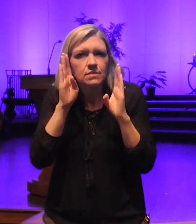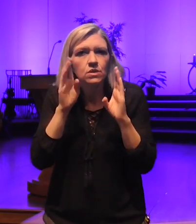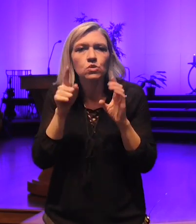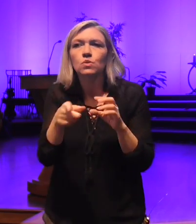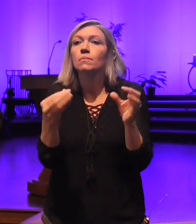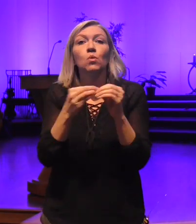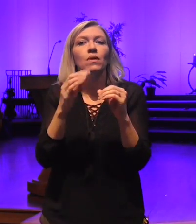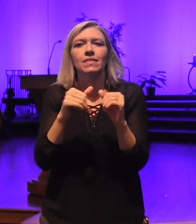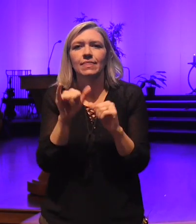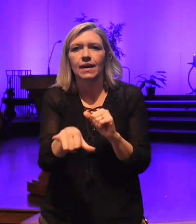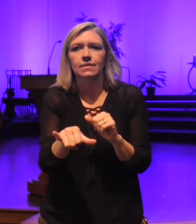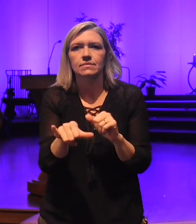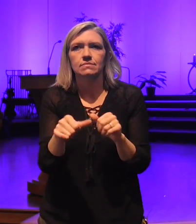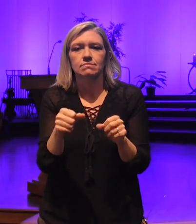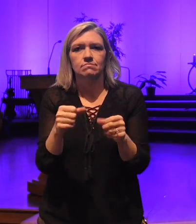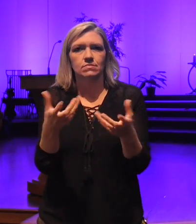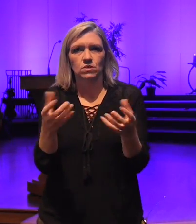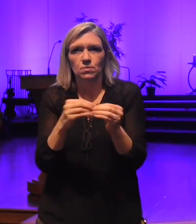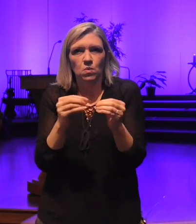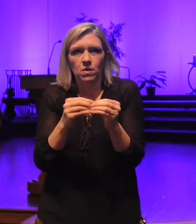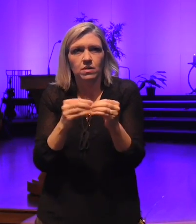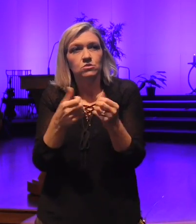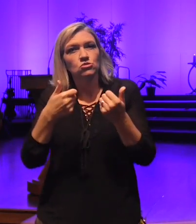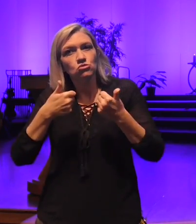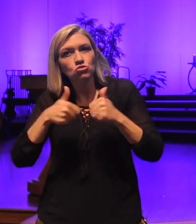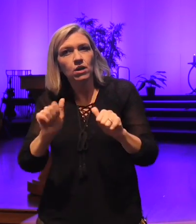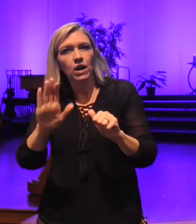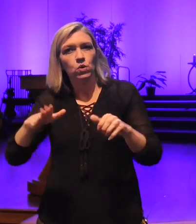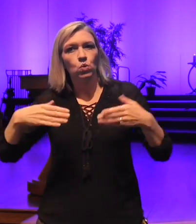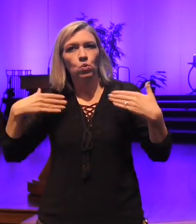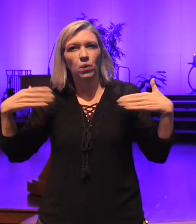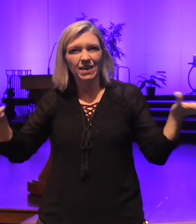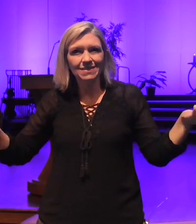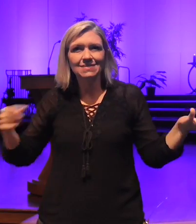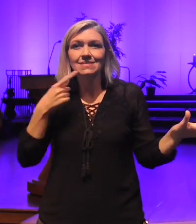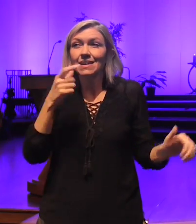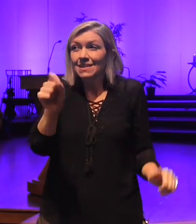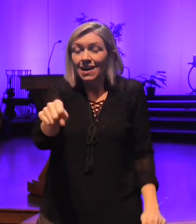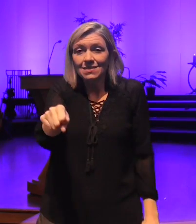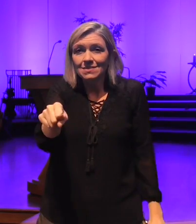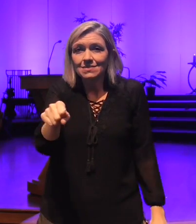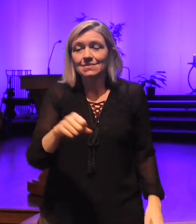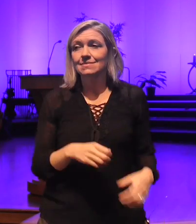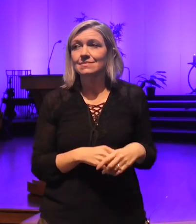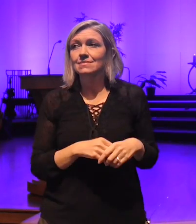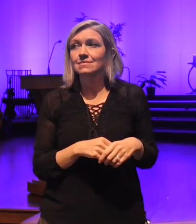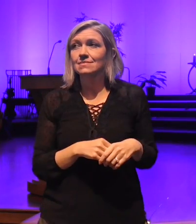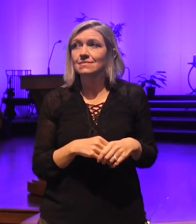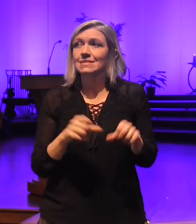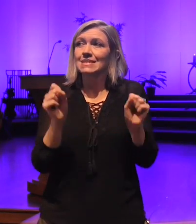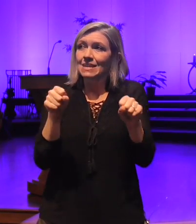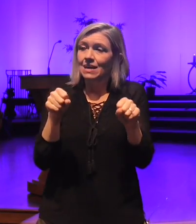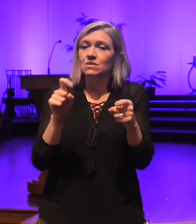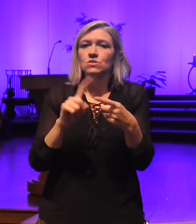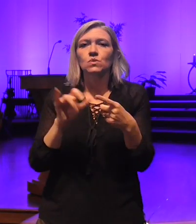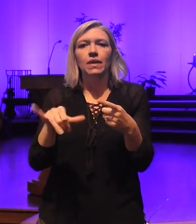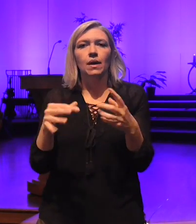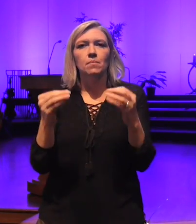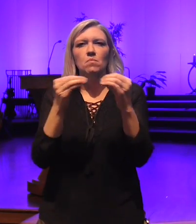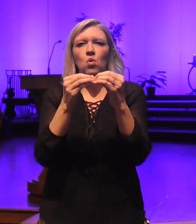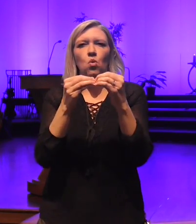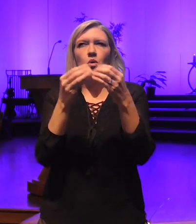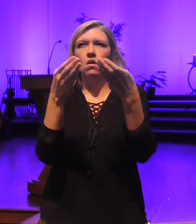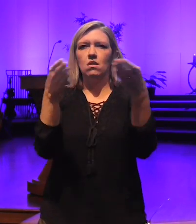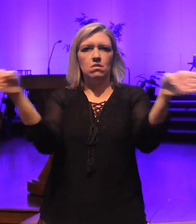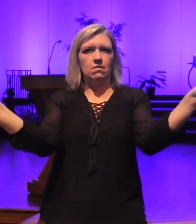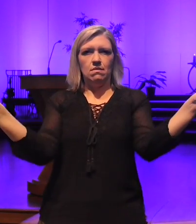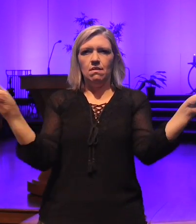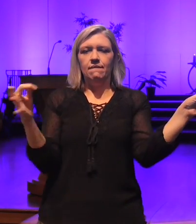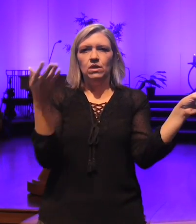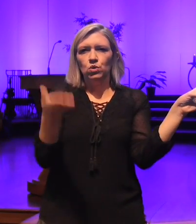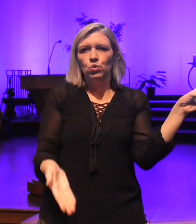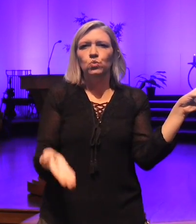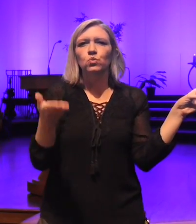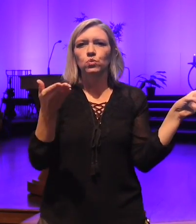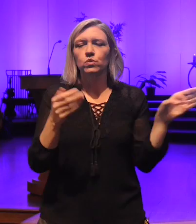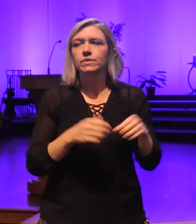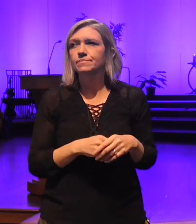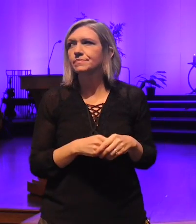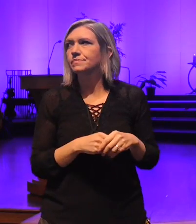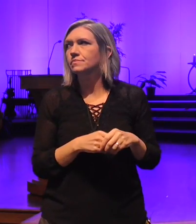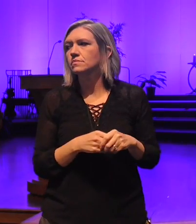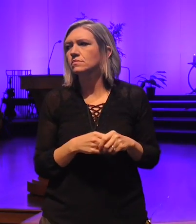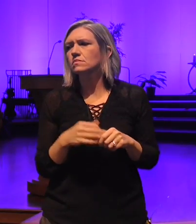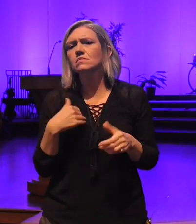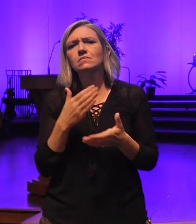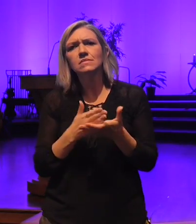eso. Prueba tus alas. Di sí a eso. mucho más de ustedes. Voy a